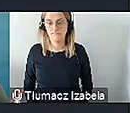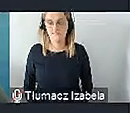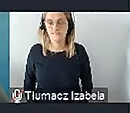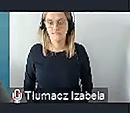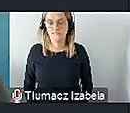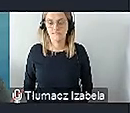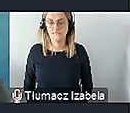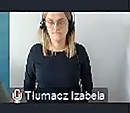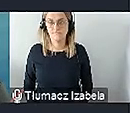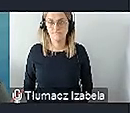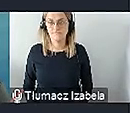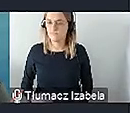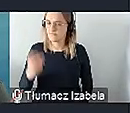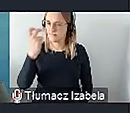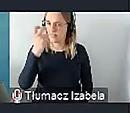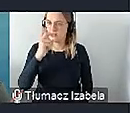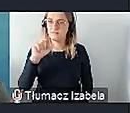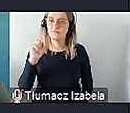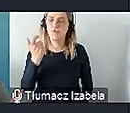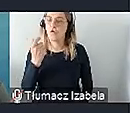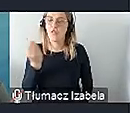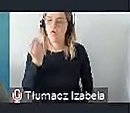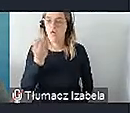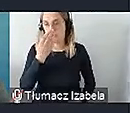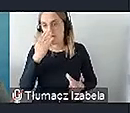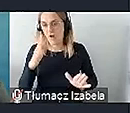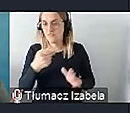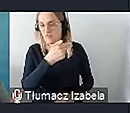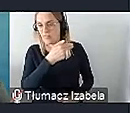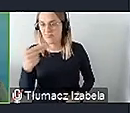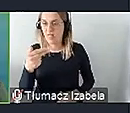Jestem ciekaw, co tu się nam jeszcze pojawi w państwa motywacji.